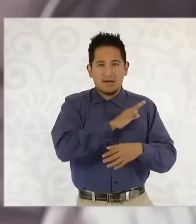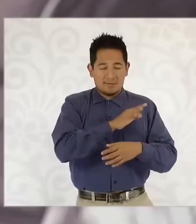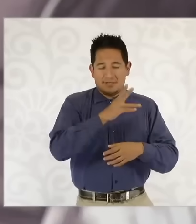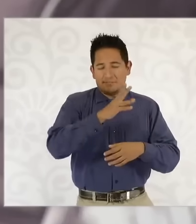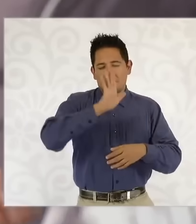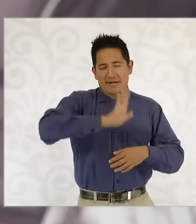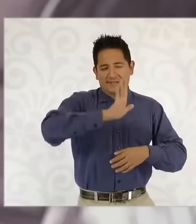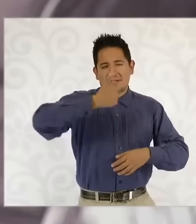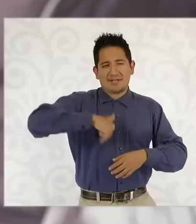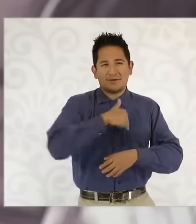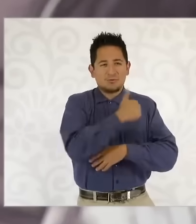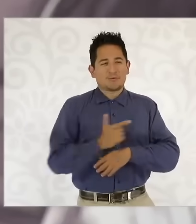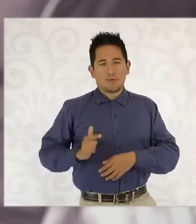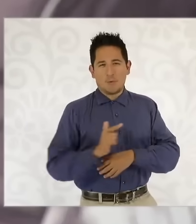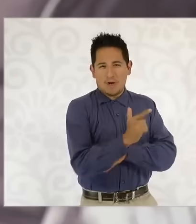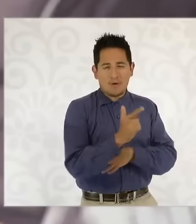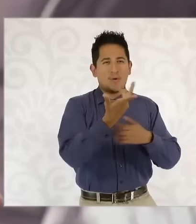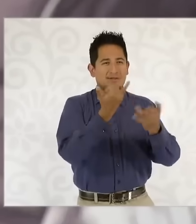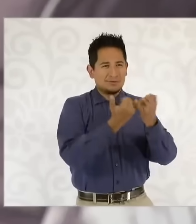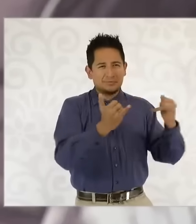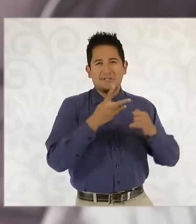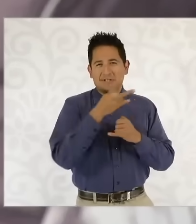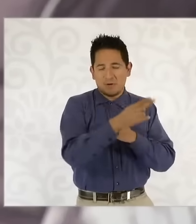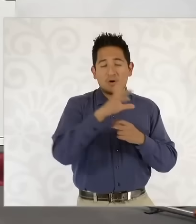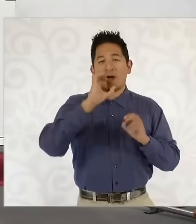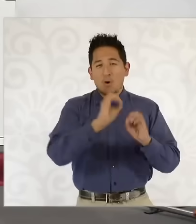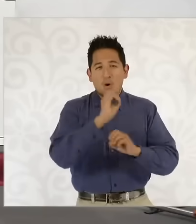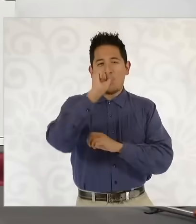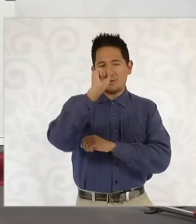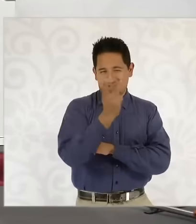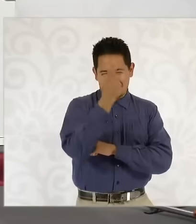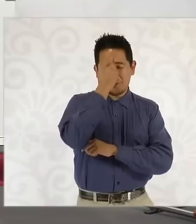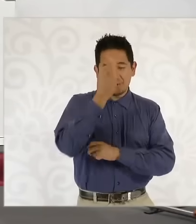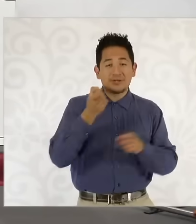en Salamanca, Guanajuato, o la de Villa de Reyes en San Luis Potosí, hasta los centros de consumo,